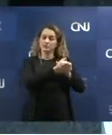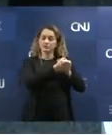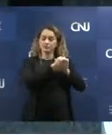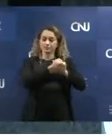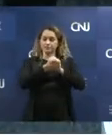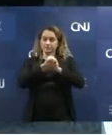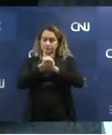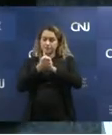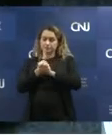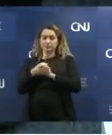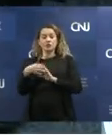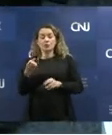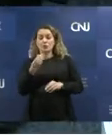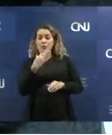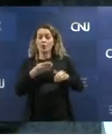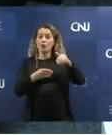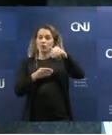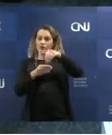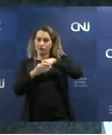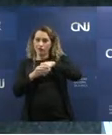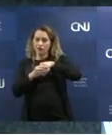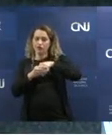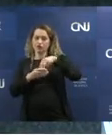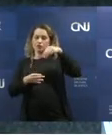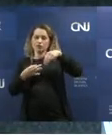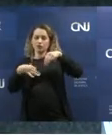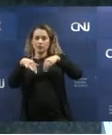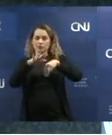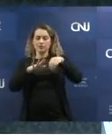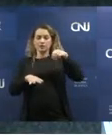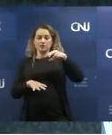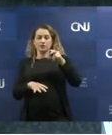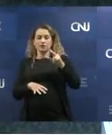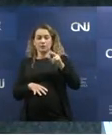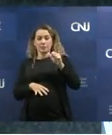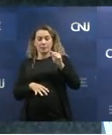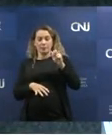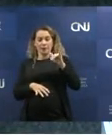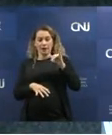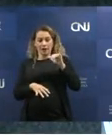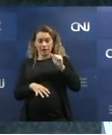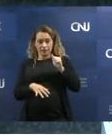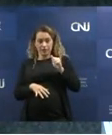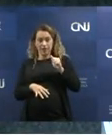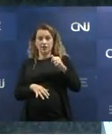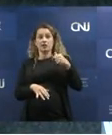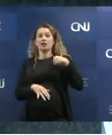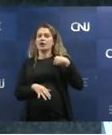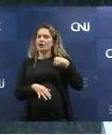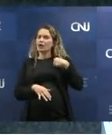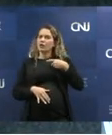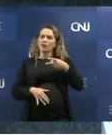voto da eminente Ministra Maria Tereza, com o qual concordo quase sempre ministra.